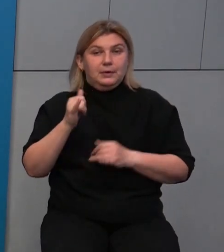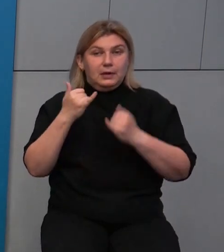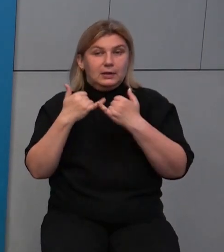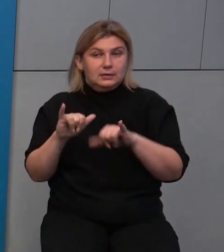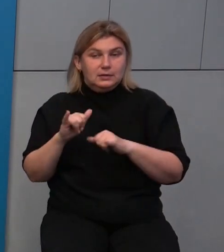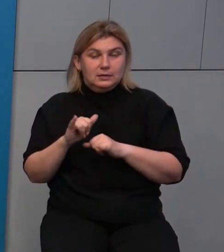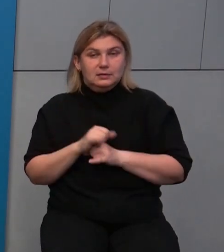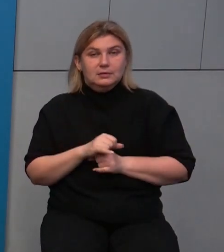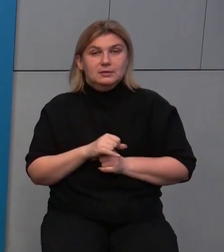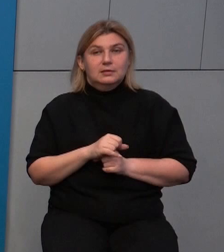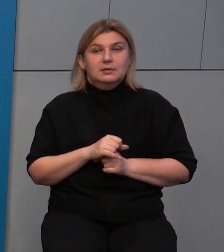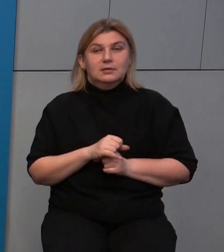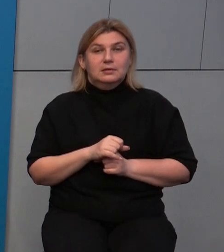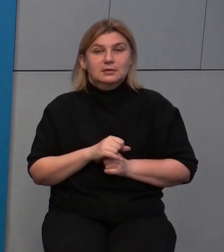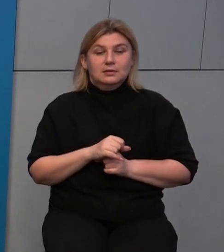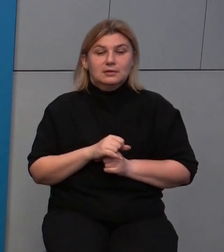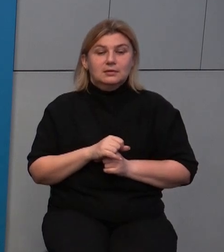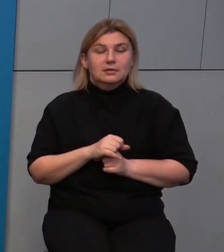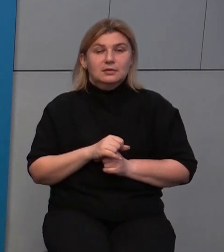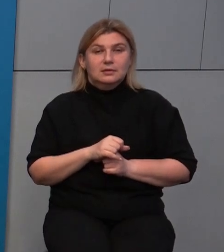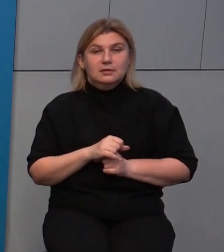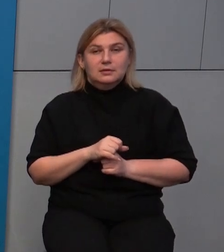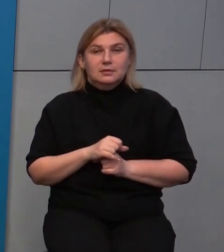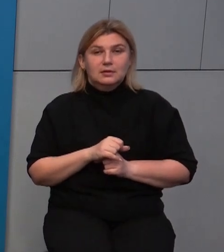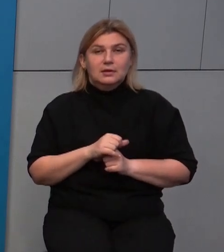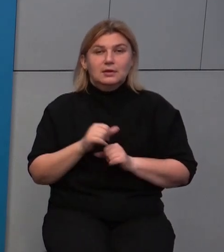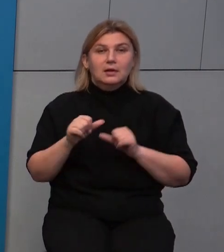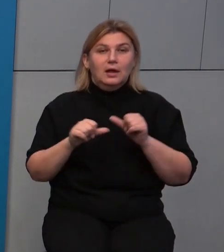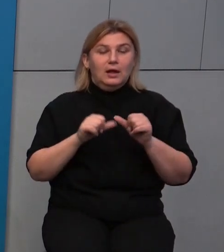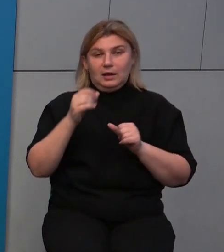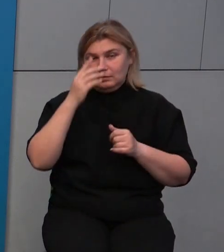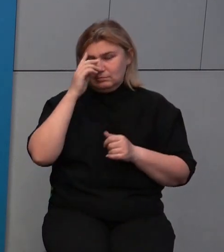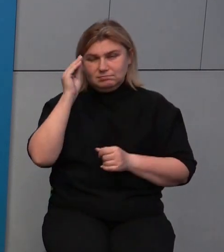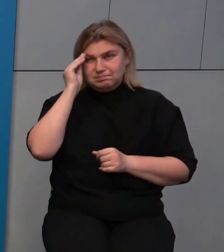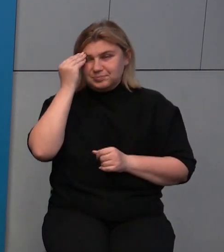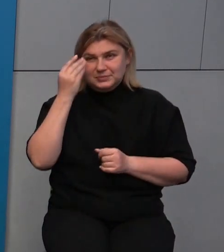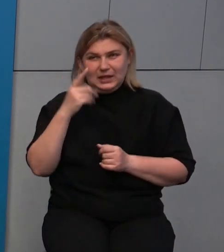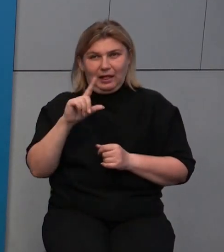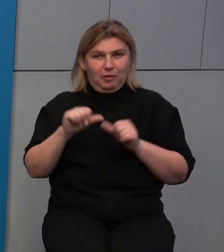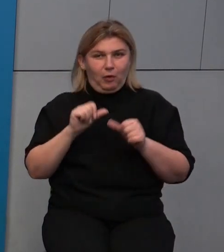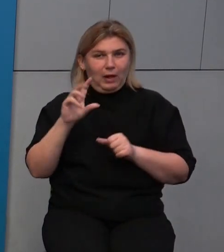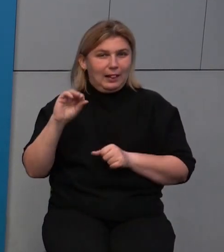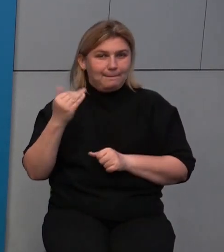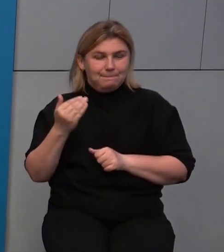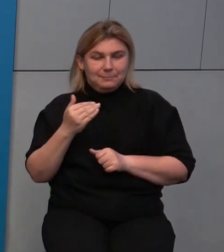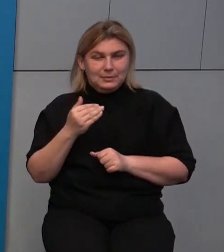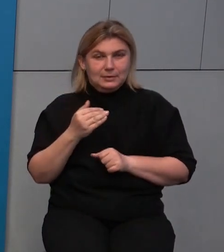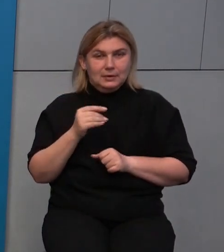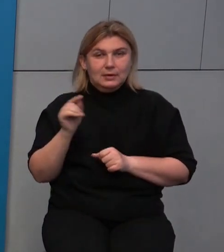Jeszcze w roku Lema. - Tego w ogóle nie zarejestrowałam. Ale rzeczywiście taki był plan.